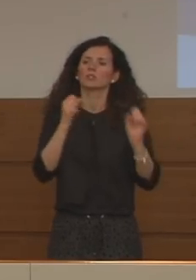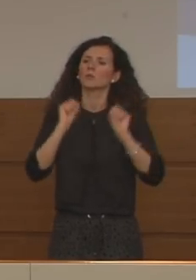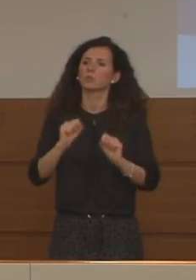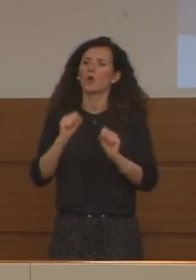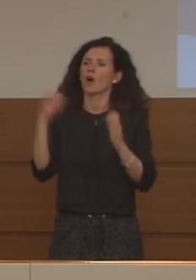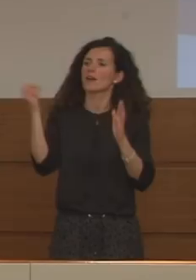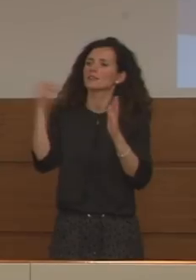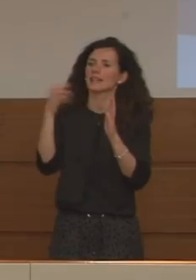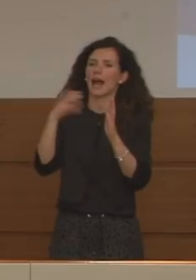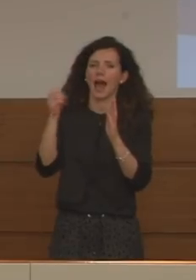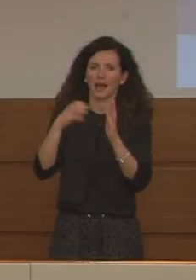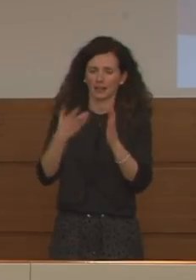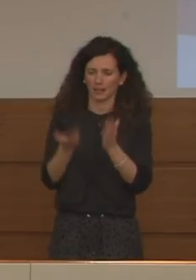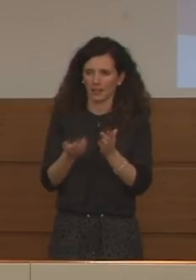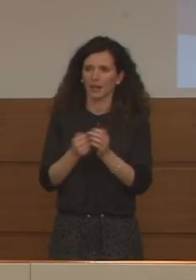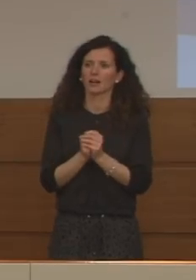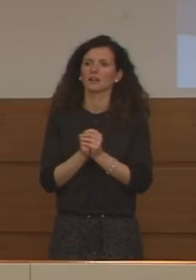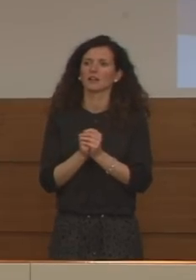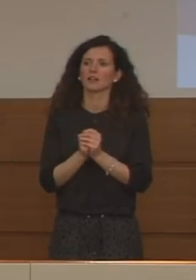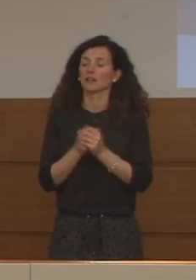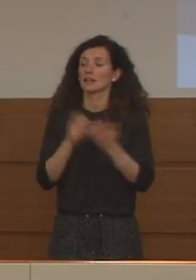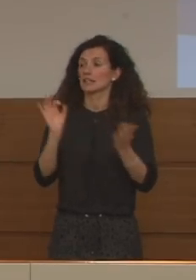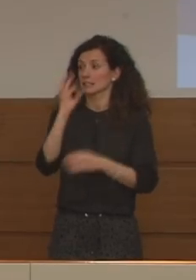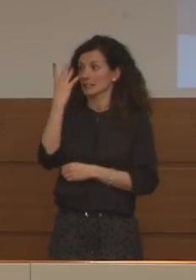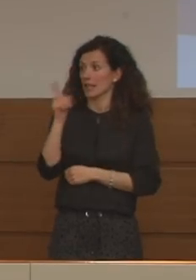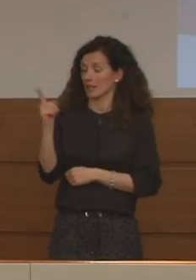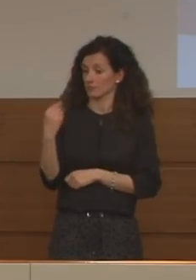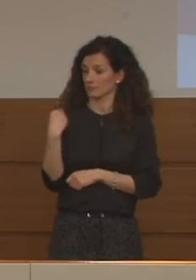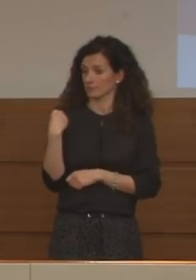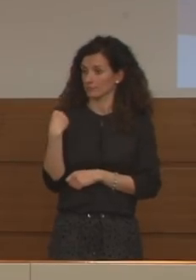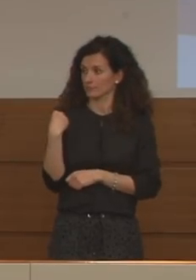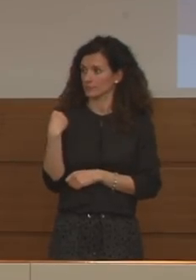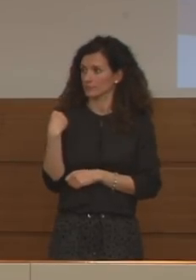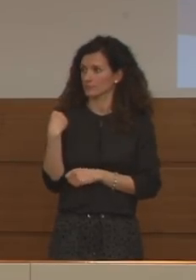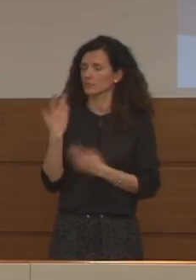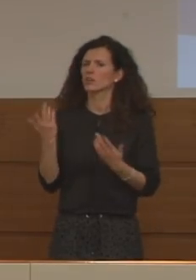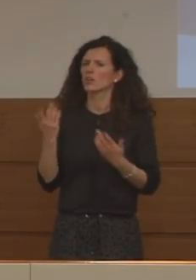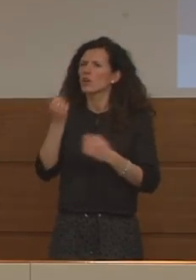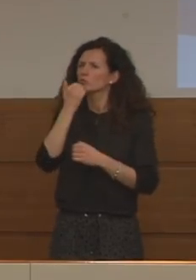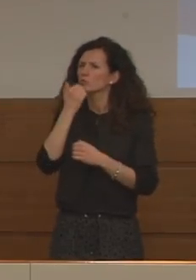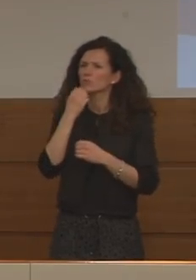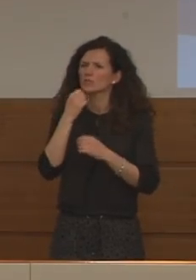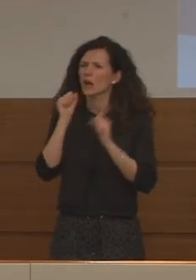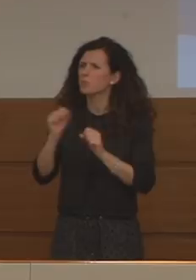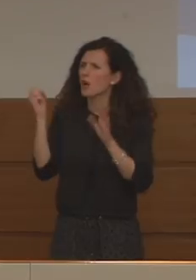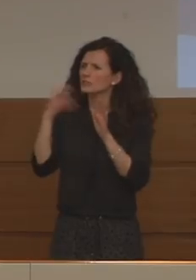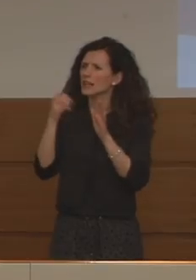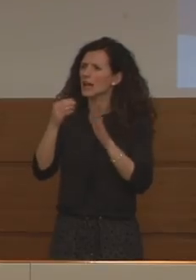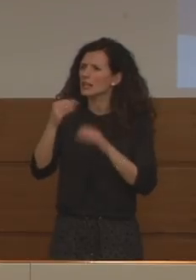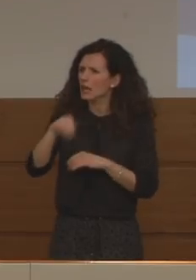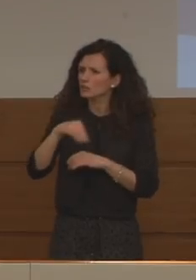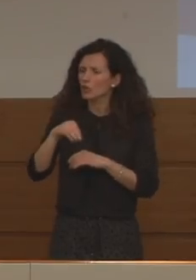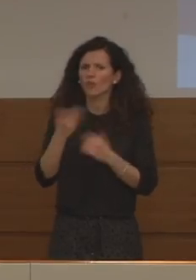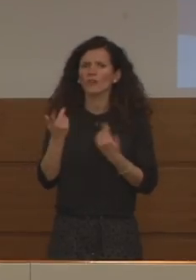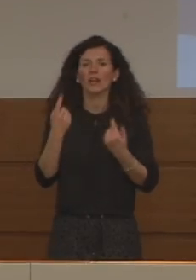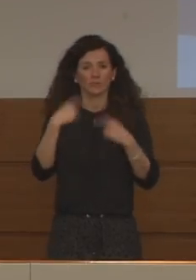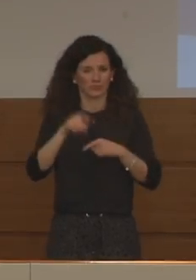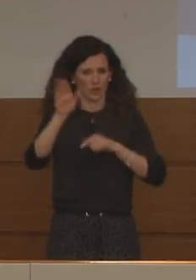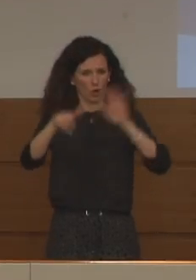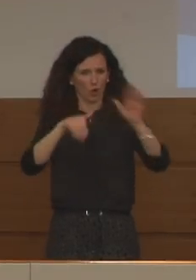Dipende poi se lei parla rispetto a possibili... sono nel caso nel sito del